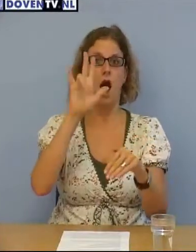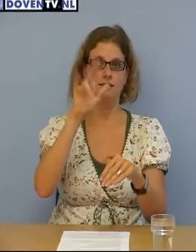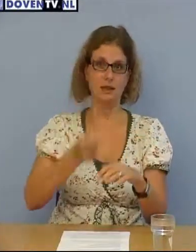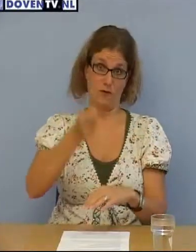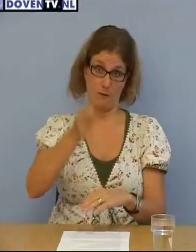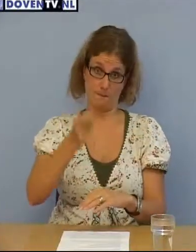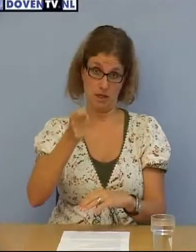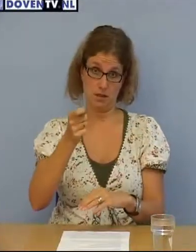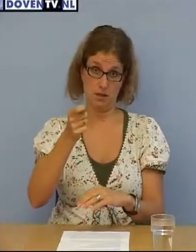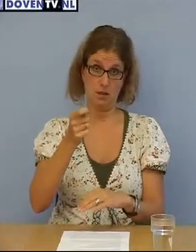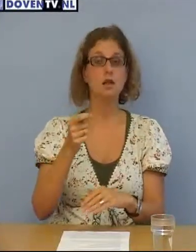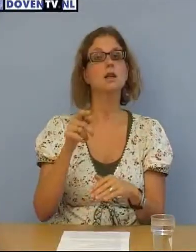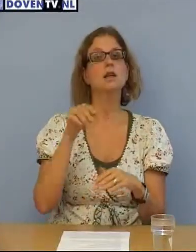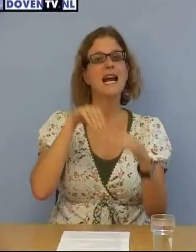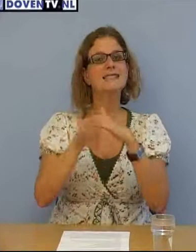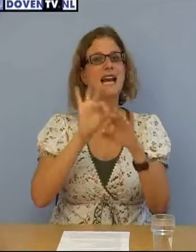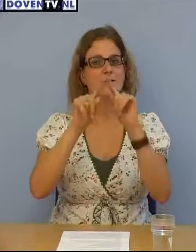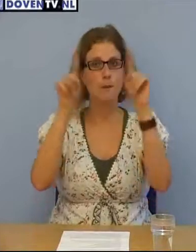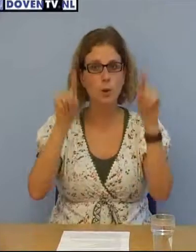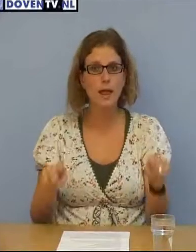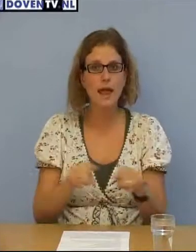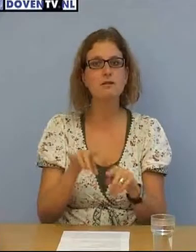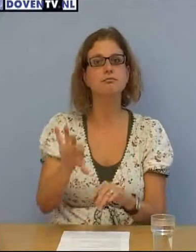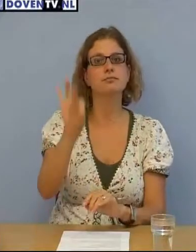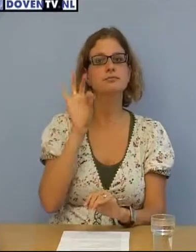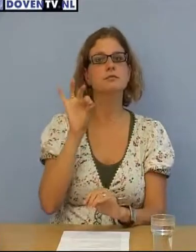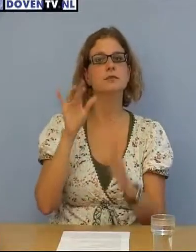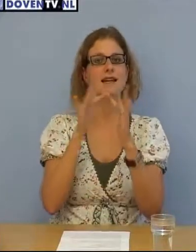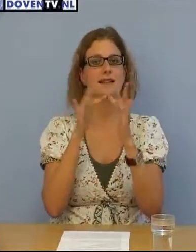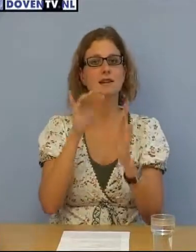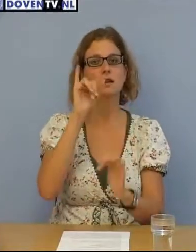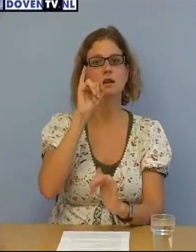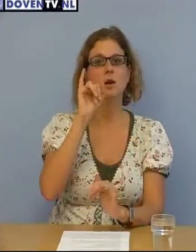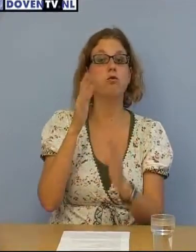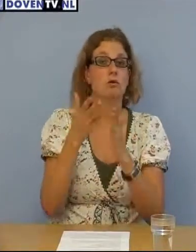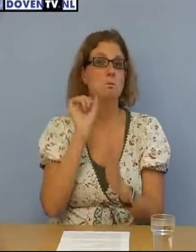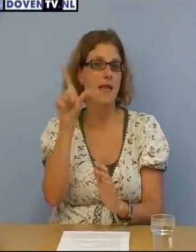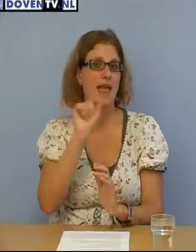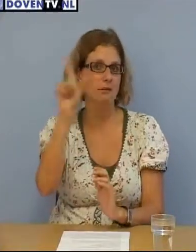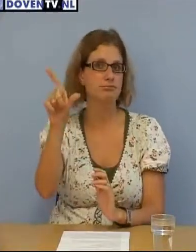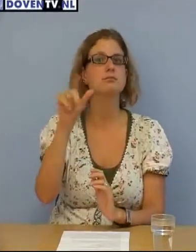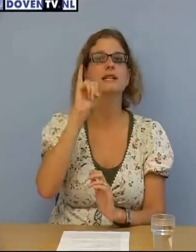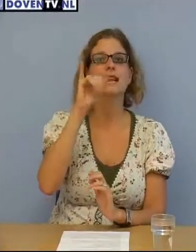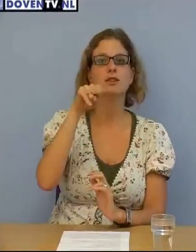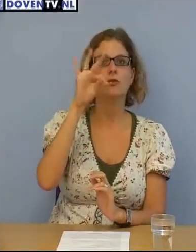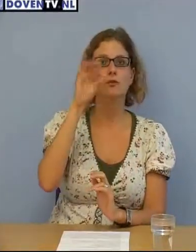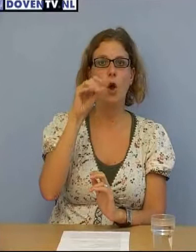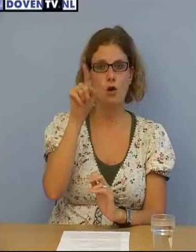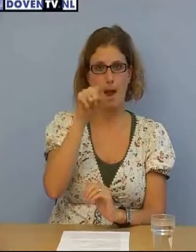Het inschrijfformulier is op te vragen via info@dsvkennemerland.nl.